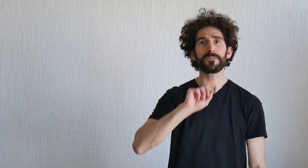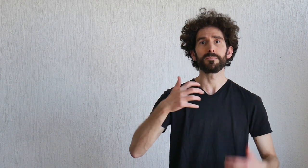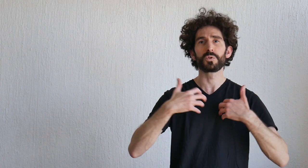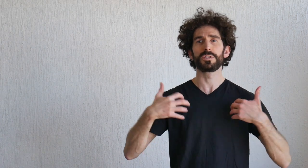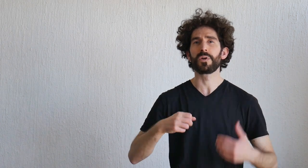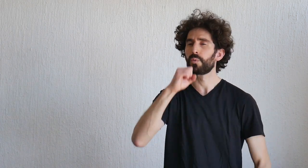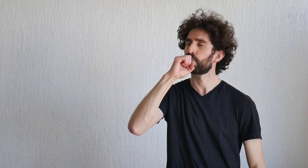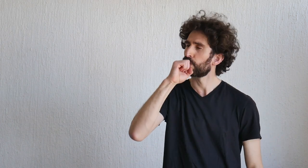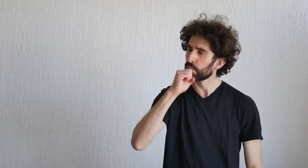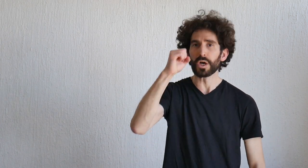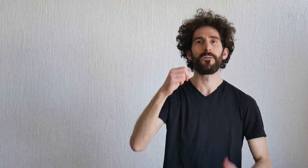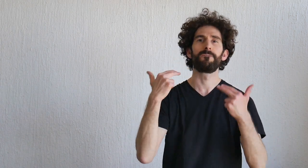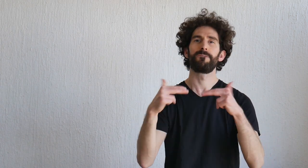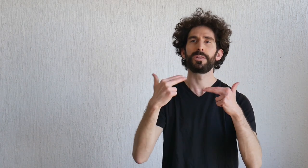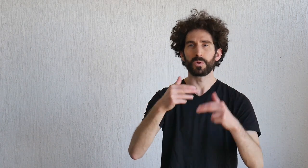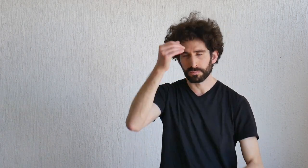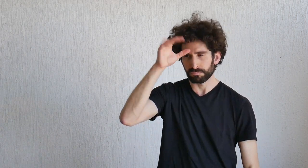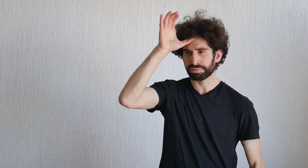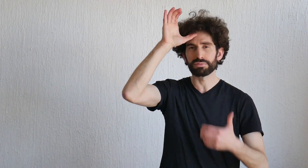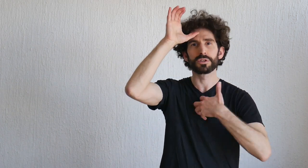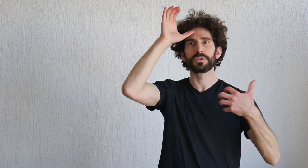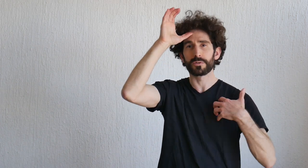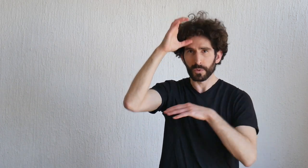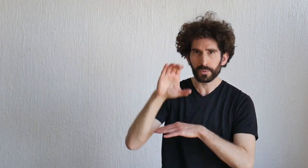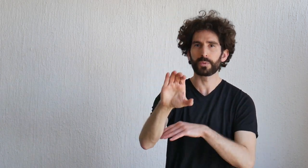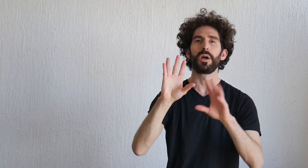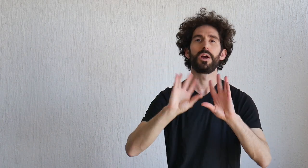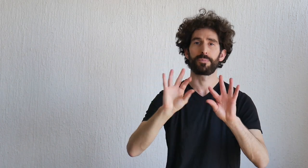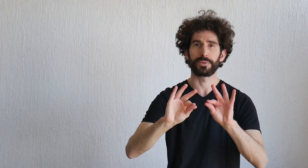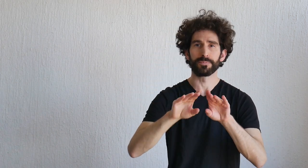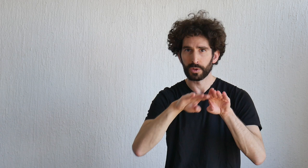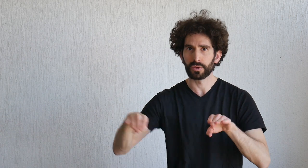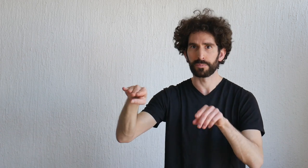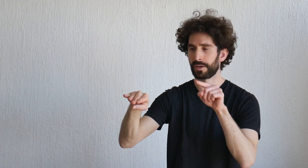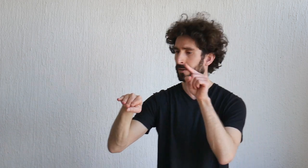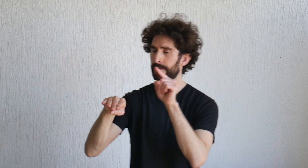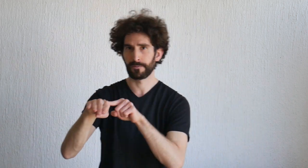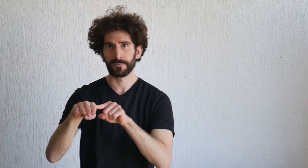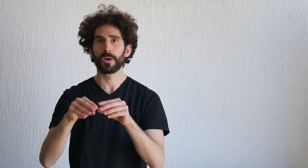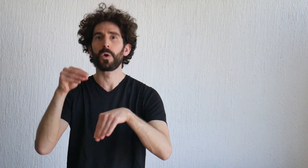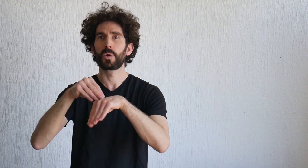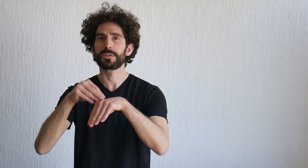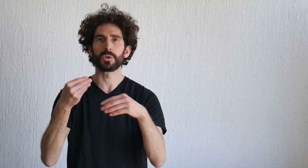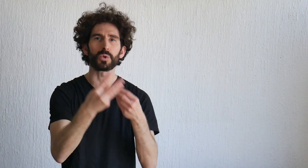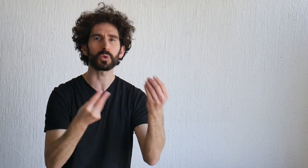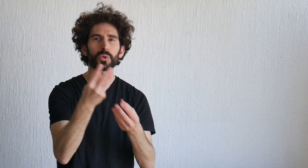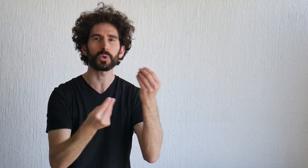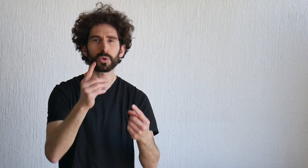Cette scientifique est passionnée de vidéos et de vulgarisation scientifique. En parallèle, elle donne des conseils